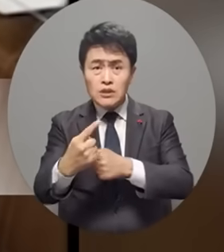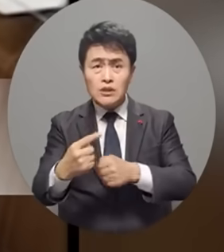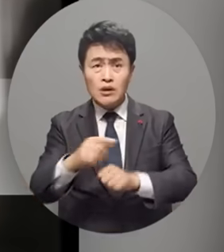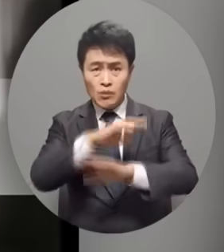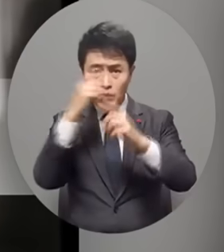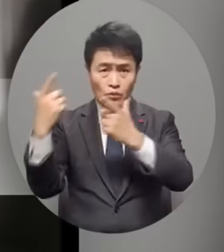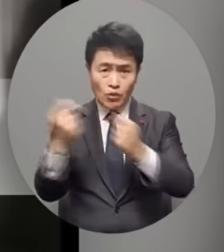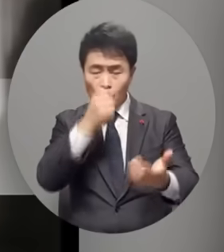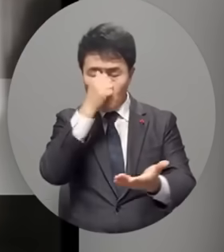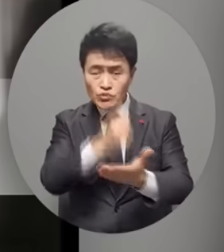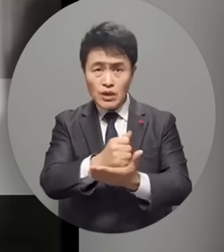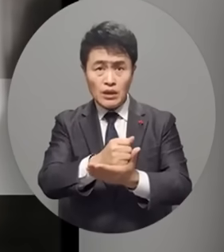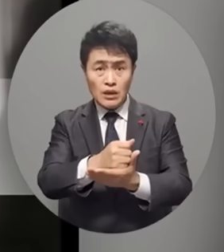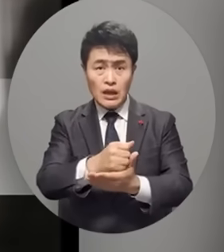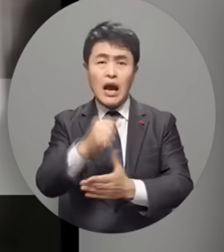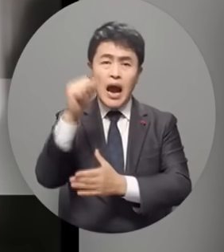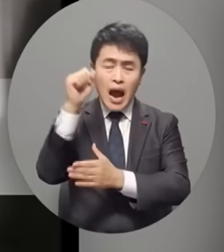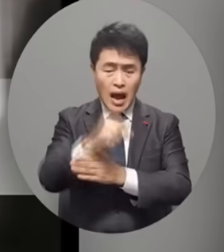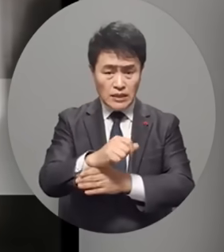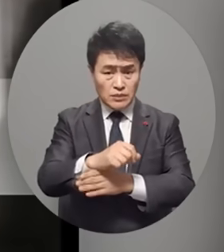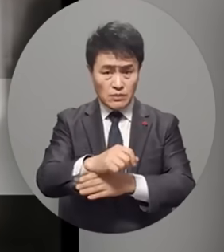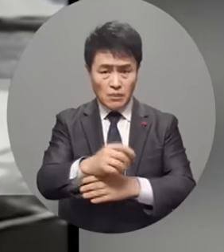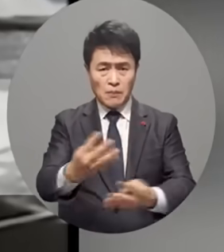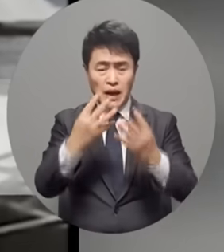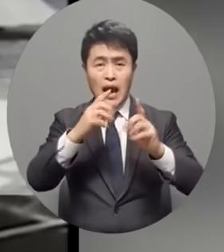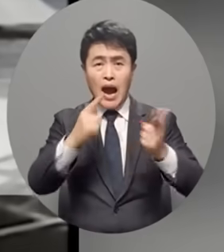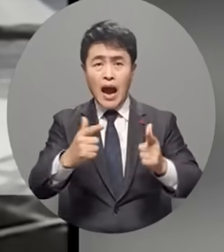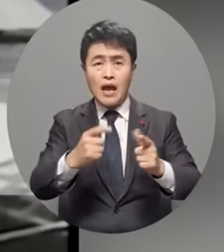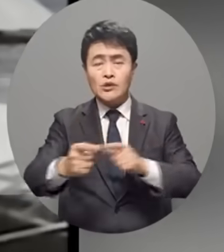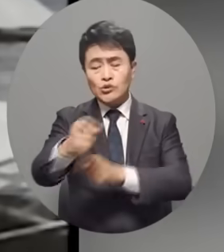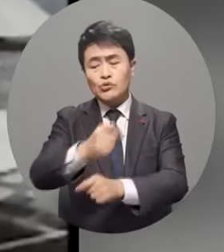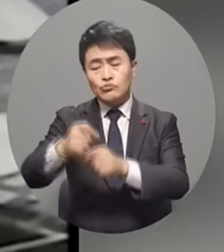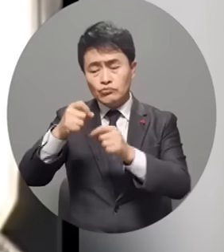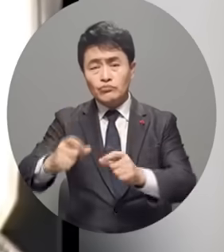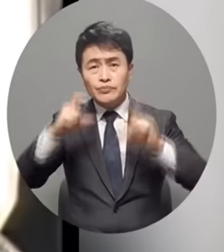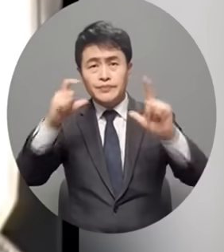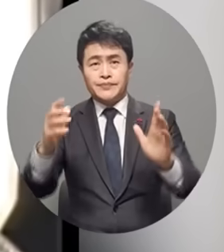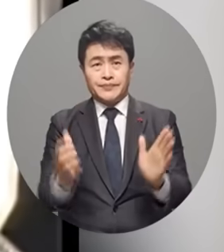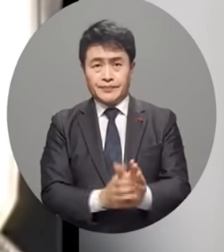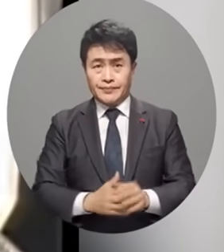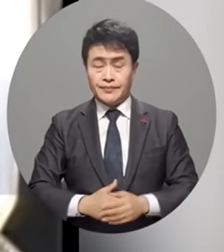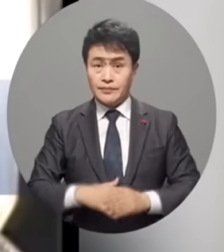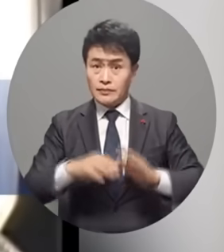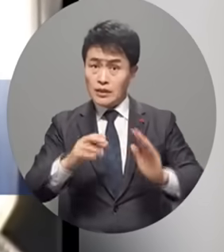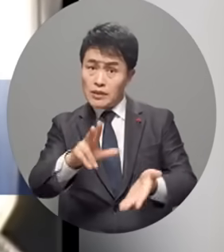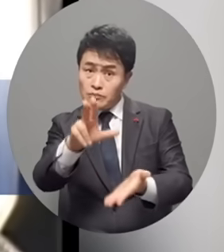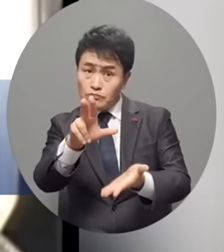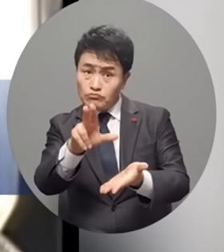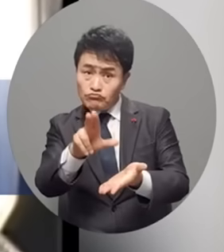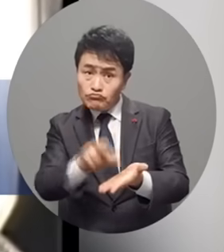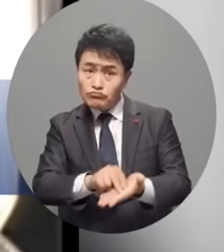그런데 검찰은 1년 뒤 전원에 대한 죄가 인정되지만 처벌하지 않는다는 기소유예 처분을 내렸습니다.